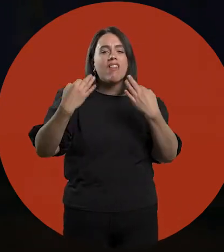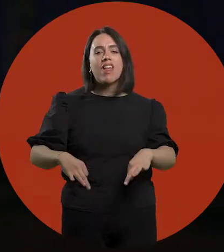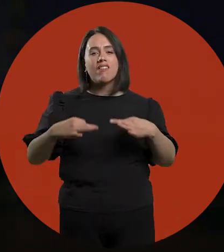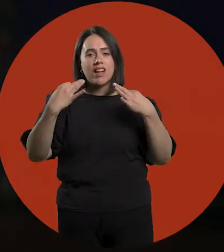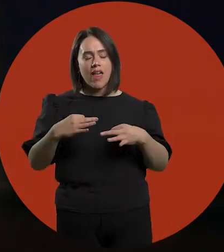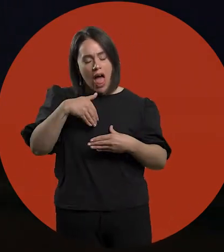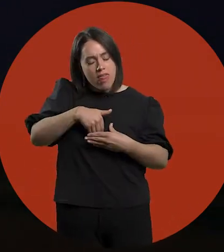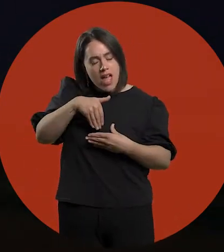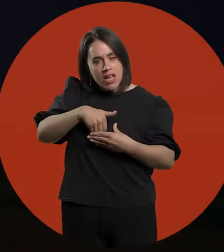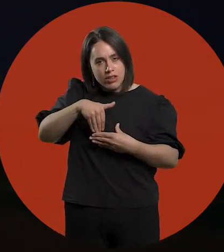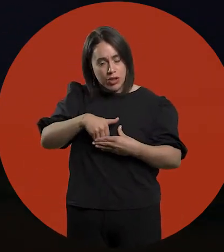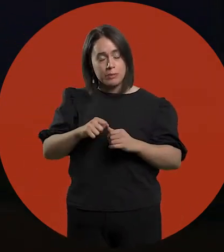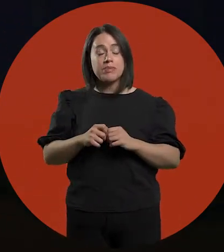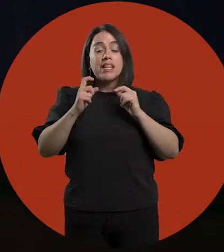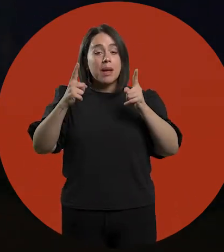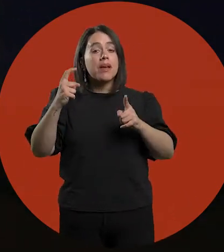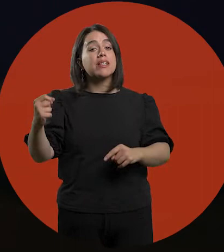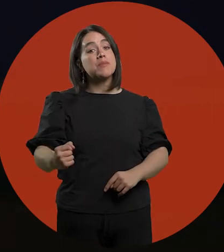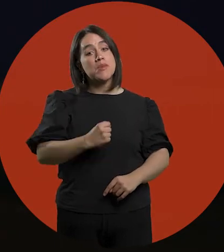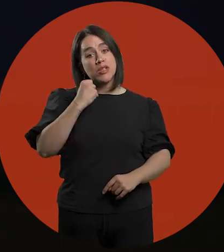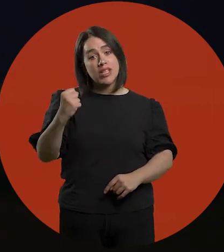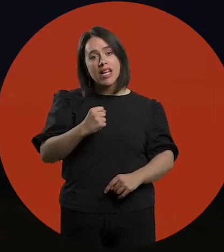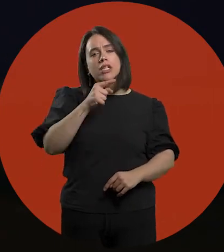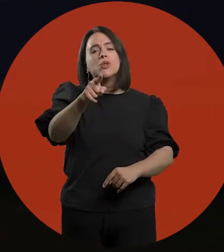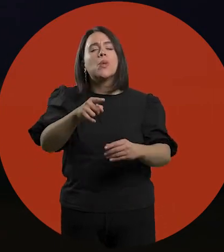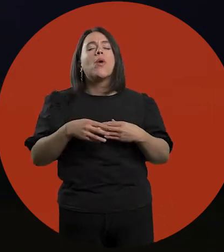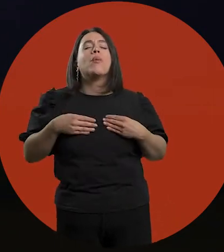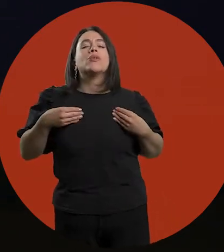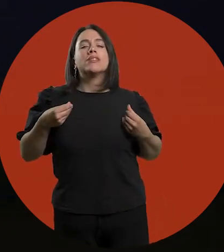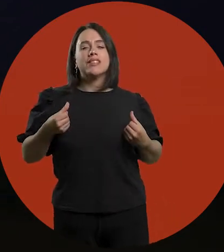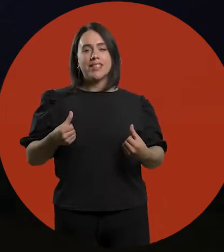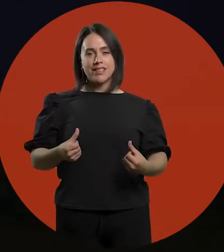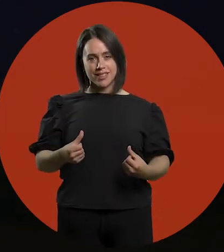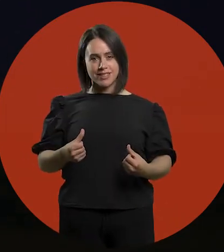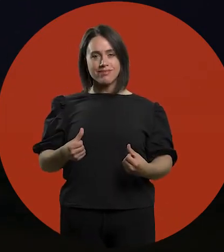También es un factor importante cómo vos te sentís en cuanto a eso.